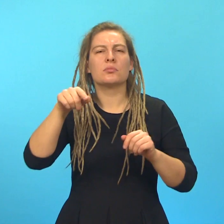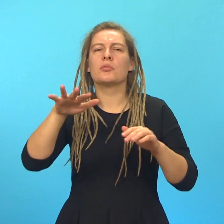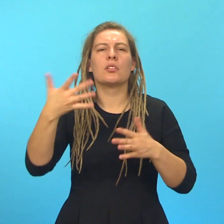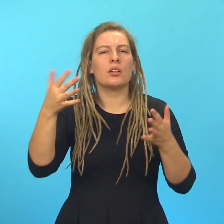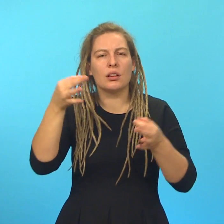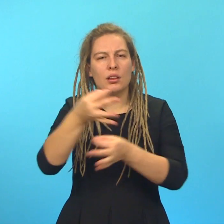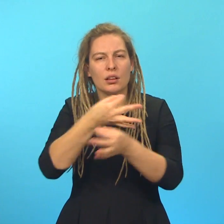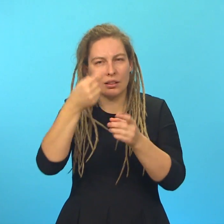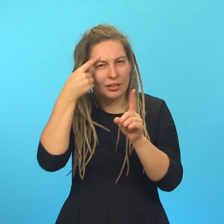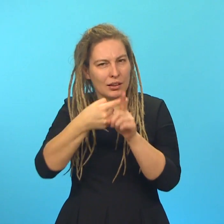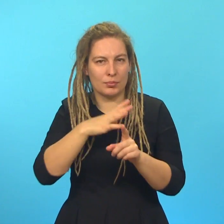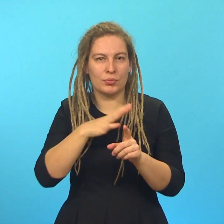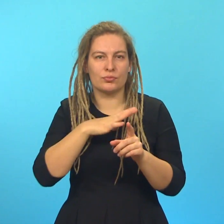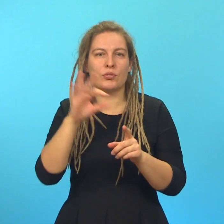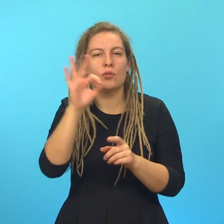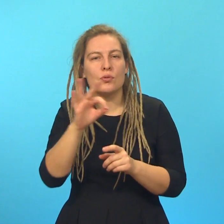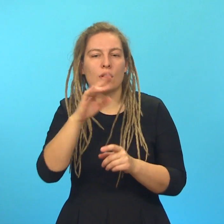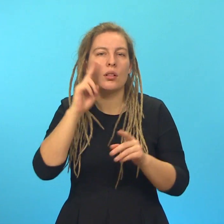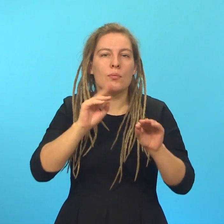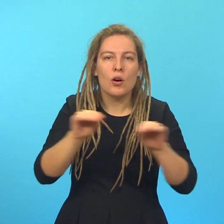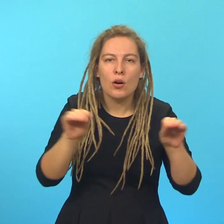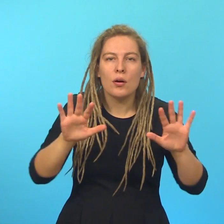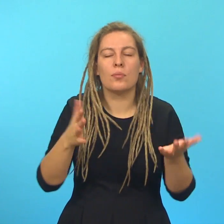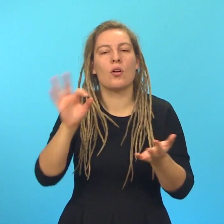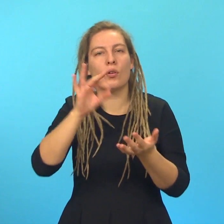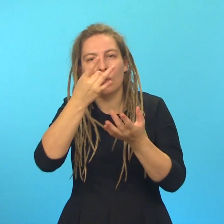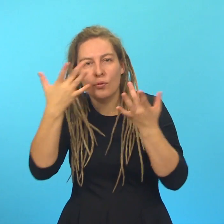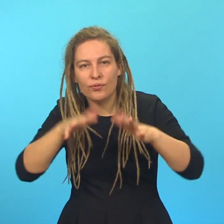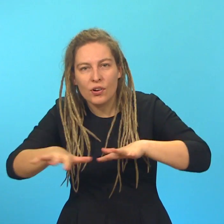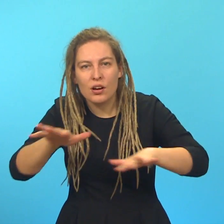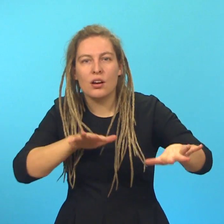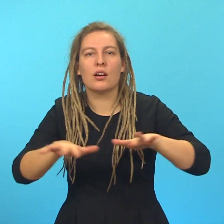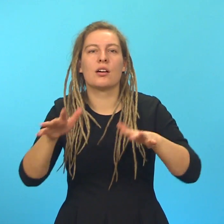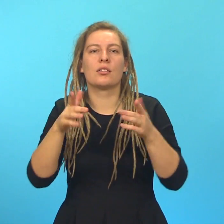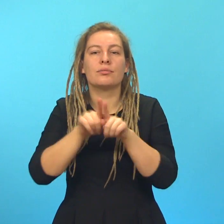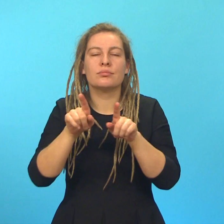Jis buvo skirtas kurčiųjų švietimui ir kultūrinei veiklai,